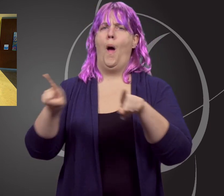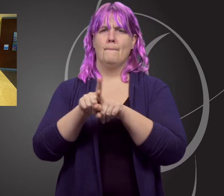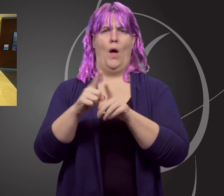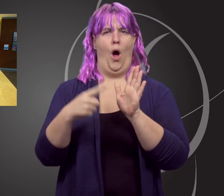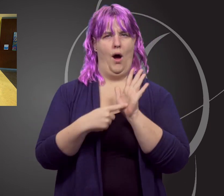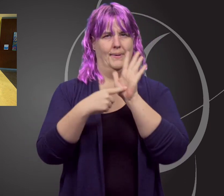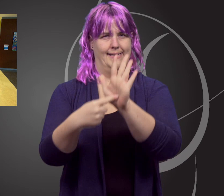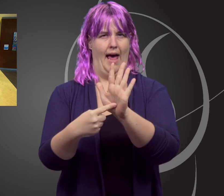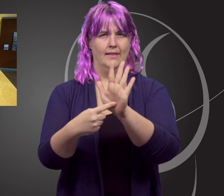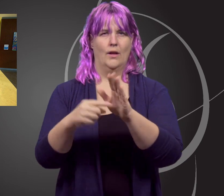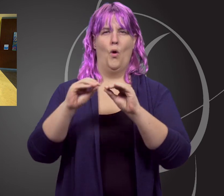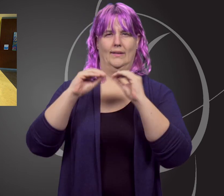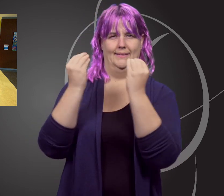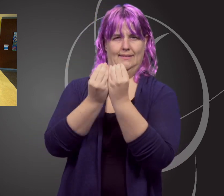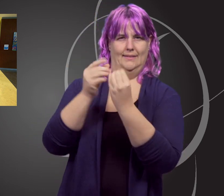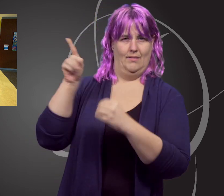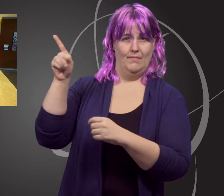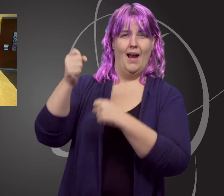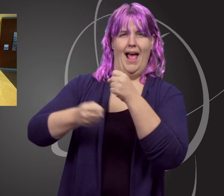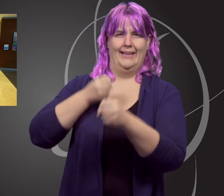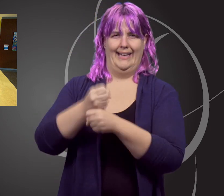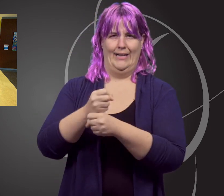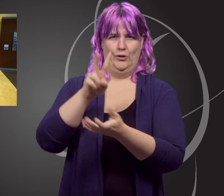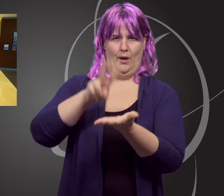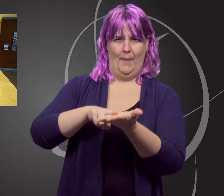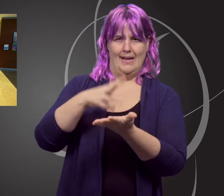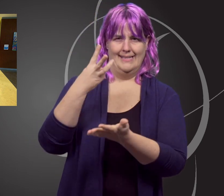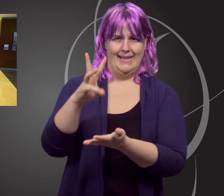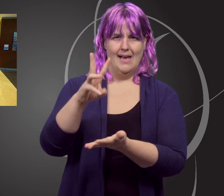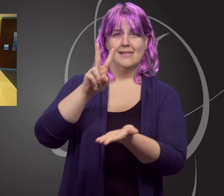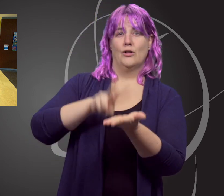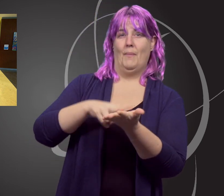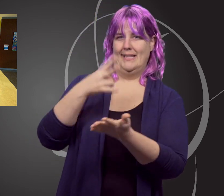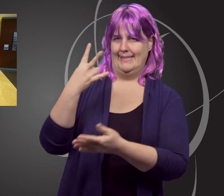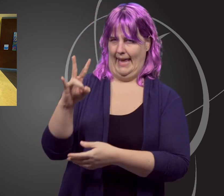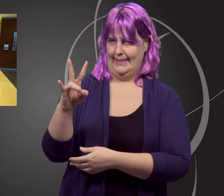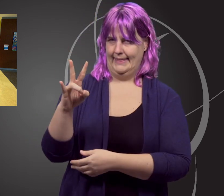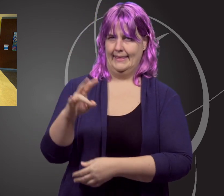et ce, en tant que représentant organisationnel en 2016 et 2017.